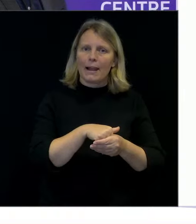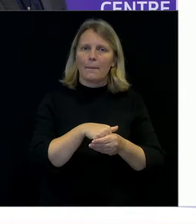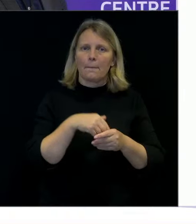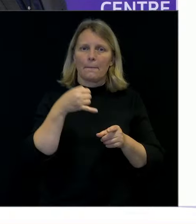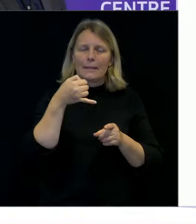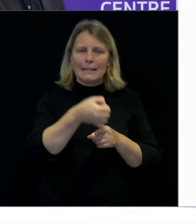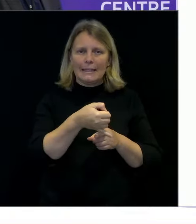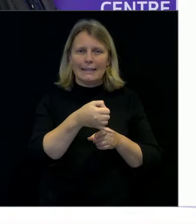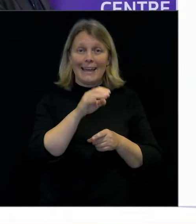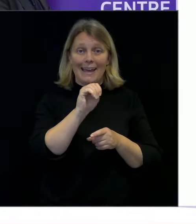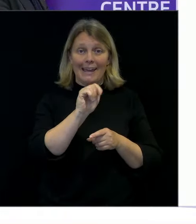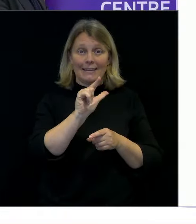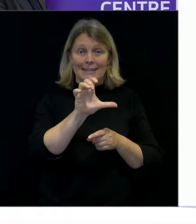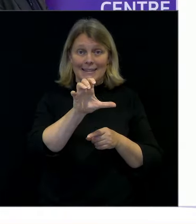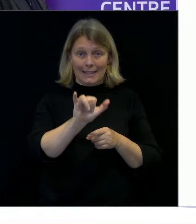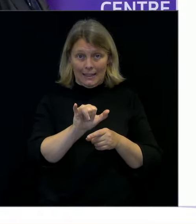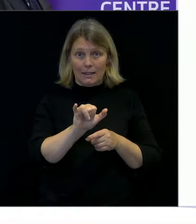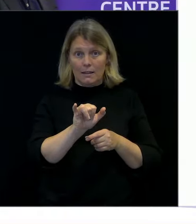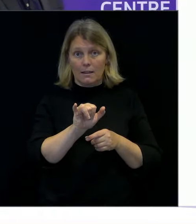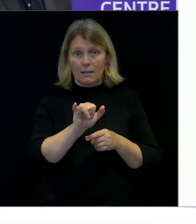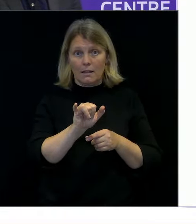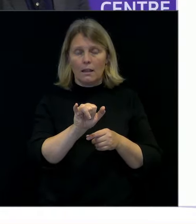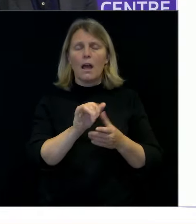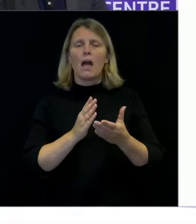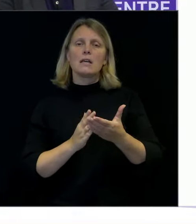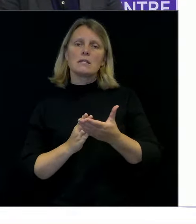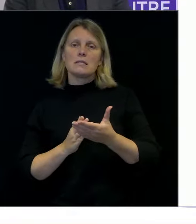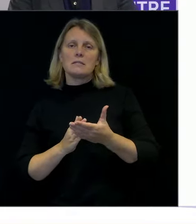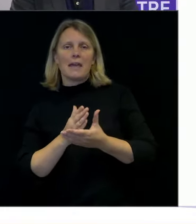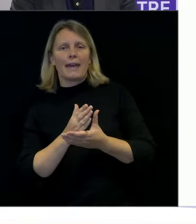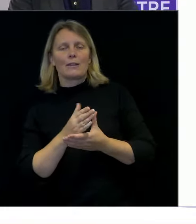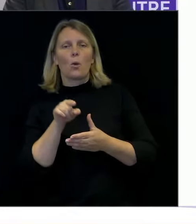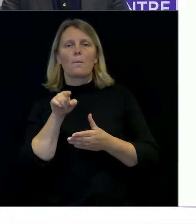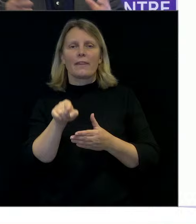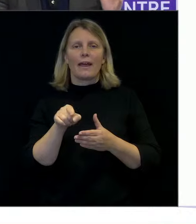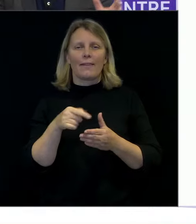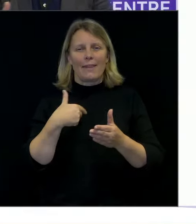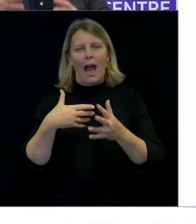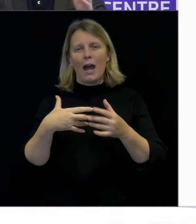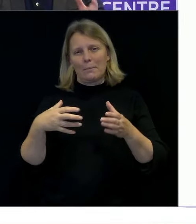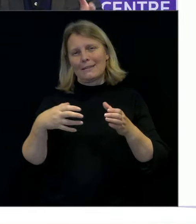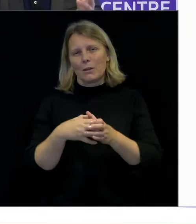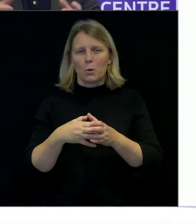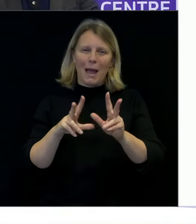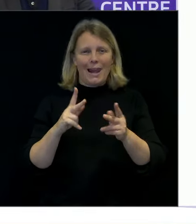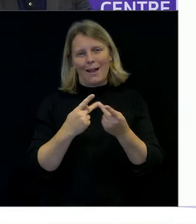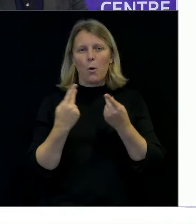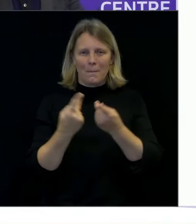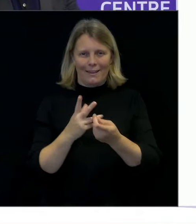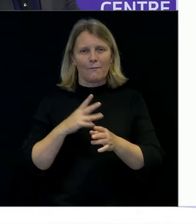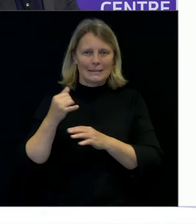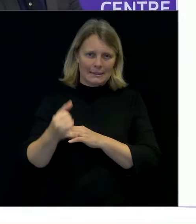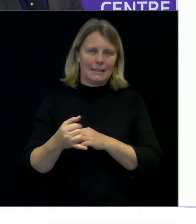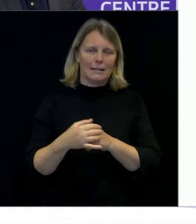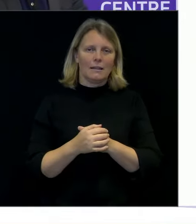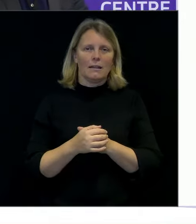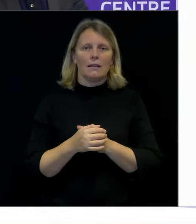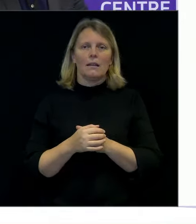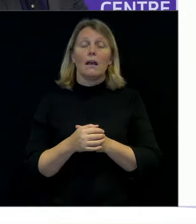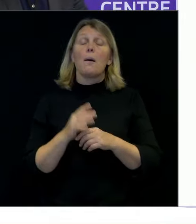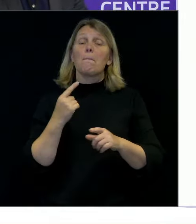via den arbetsgrupp eller kommitté som finns där.